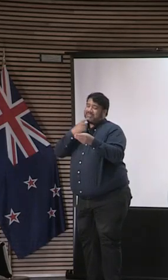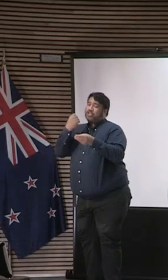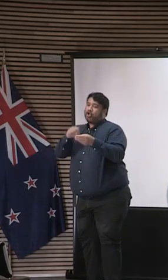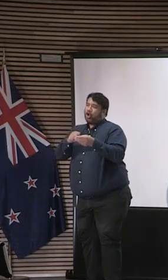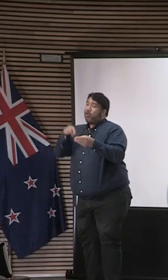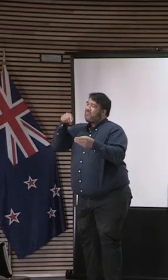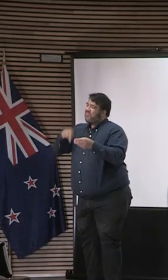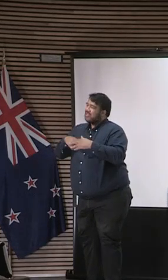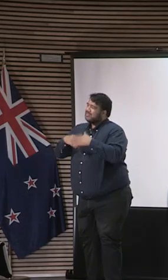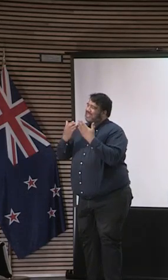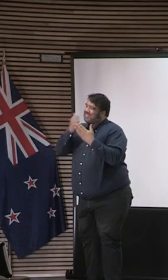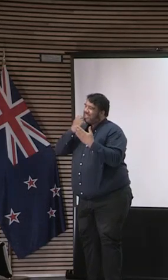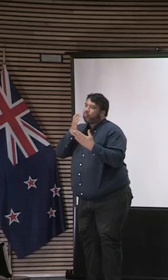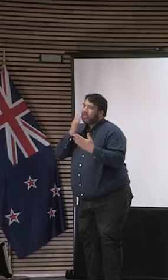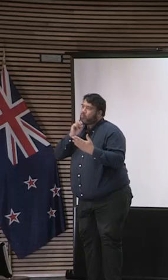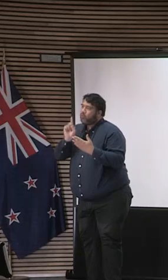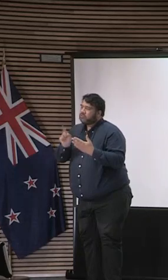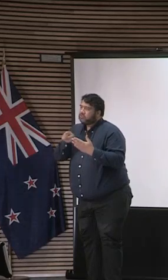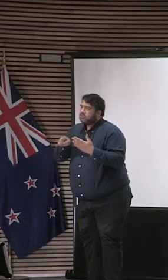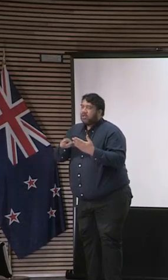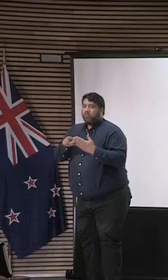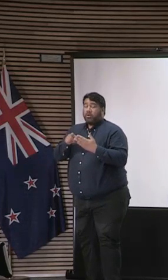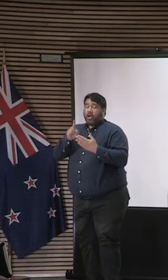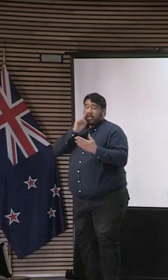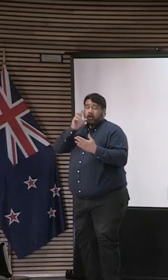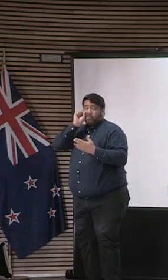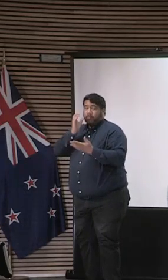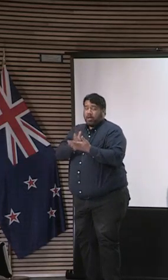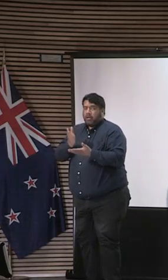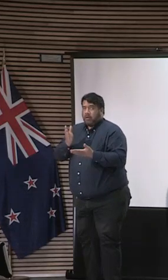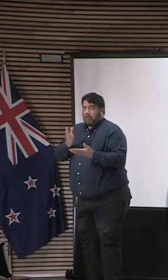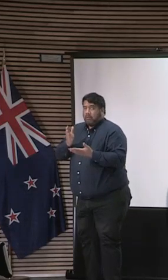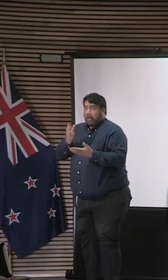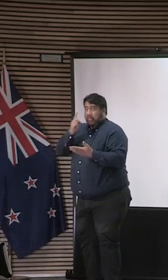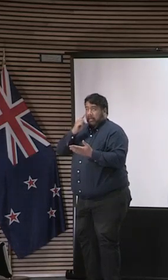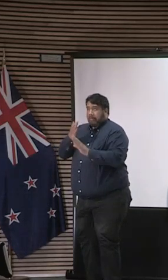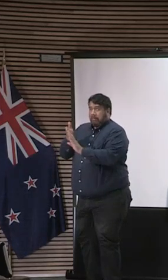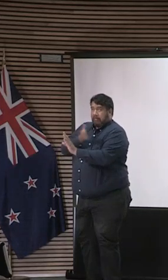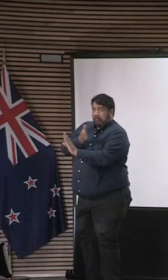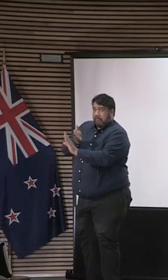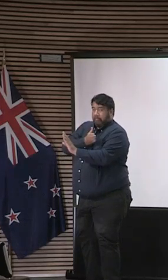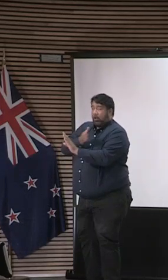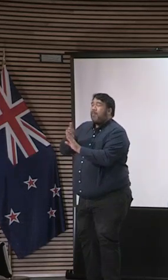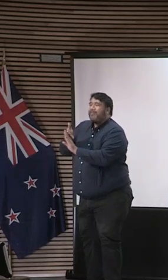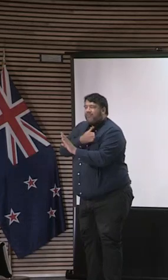kia piki ake i runga i era atu